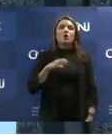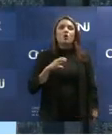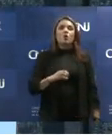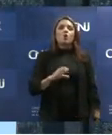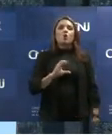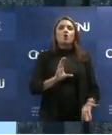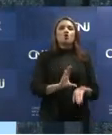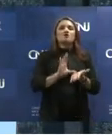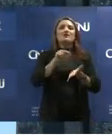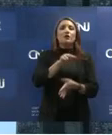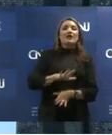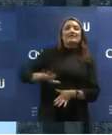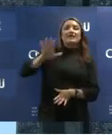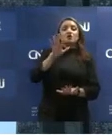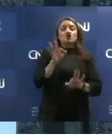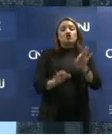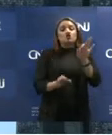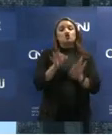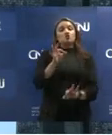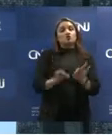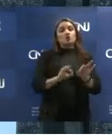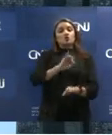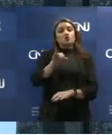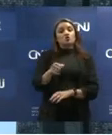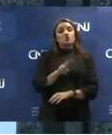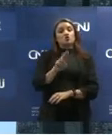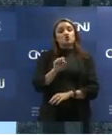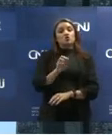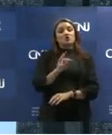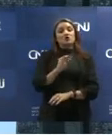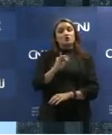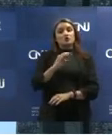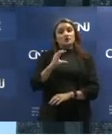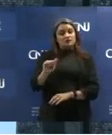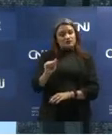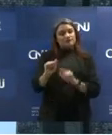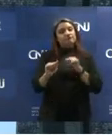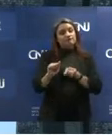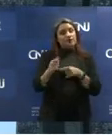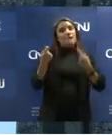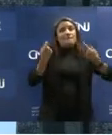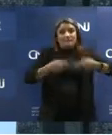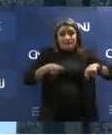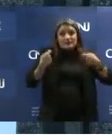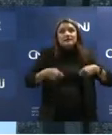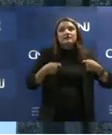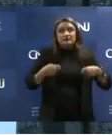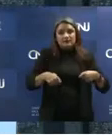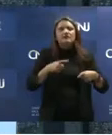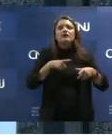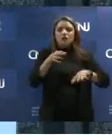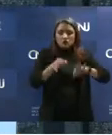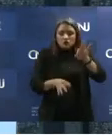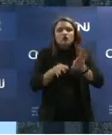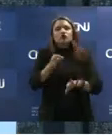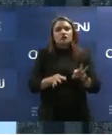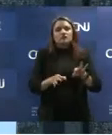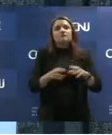é uma casa de se fazer justiça também. Então, por justiça, eu acompanho o conselheiro